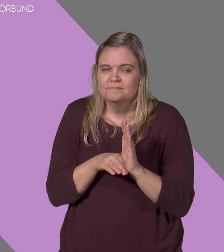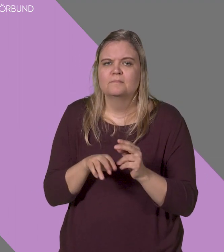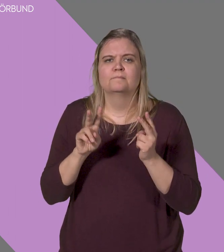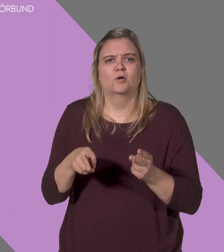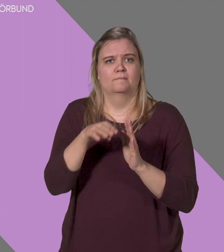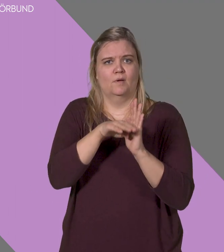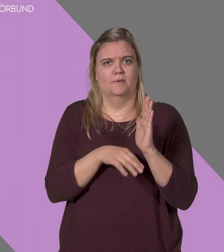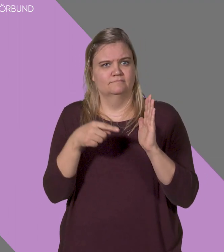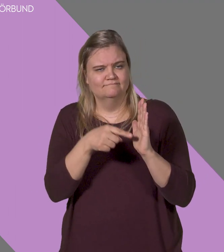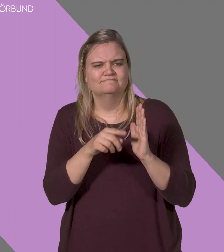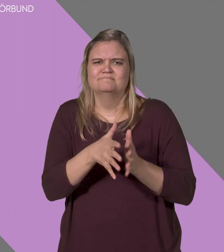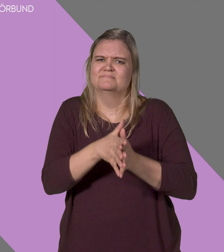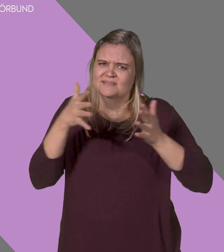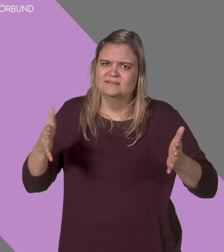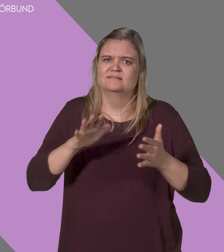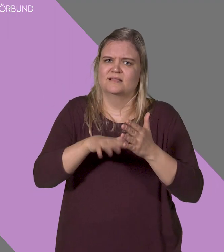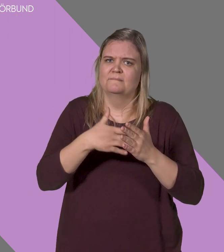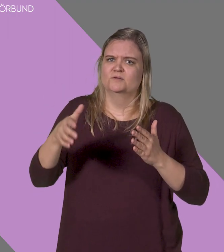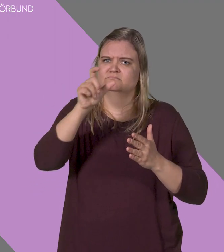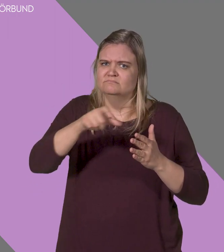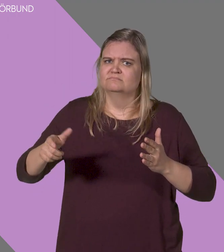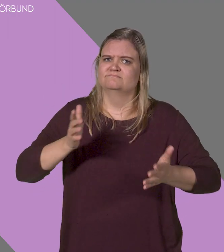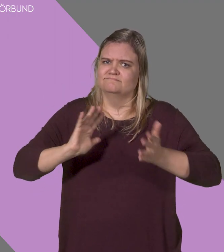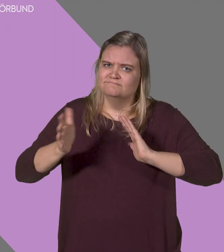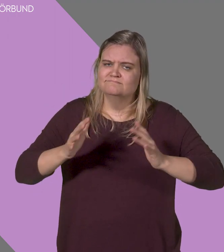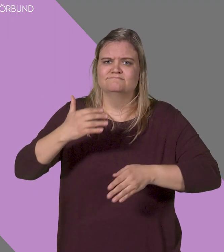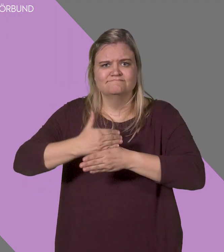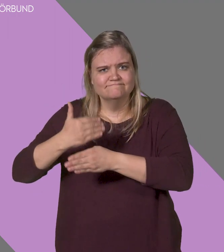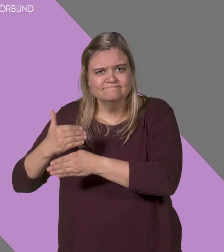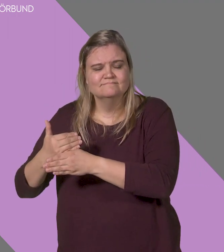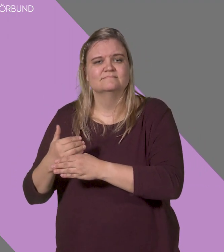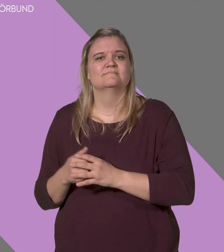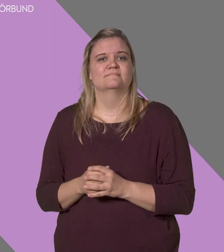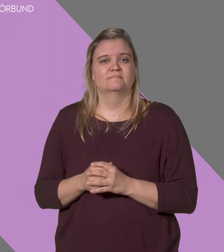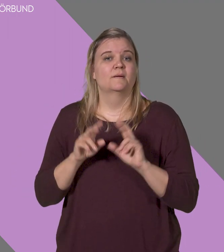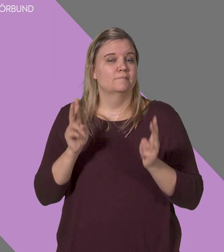och om större deltagande och synlighet för teckenspråkiga i produktionerna.